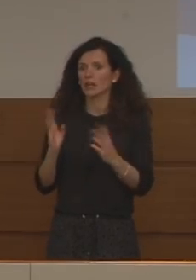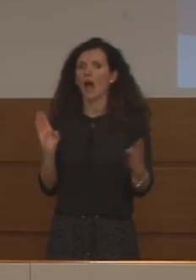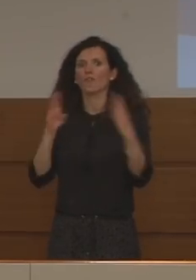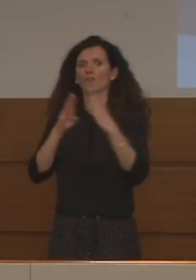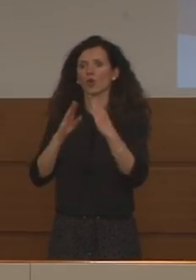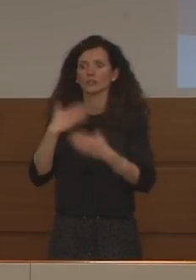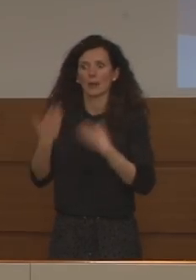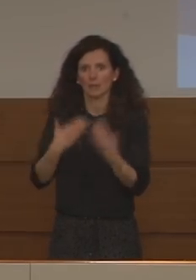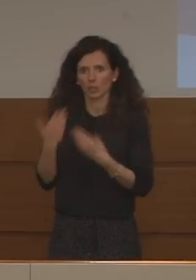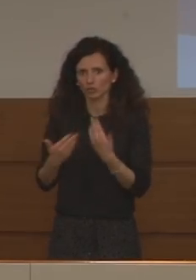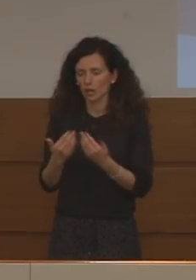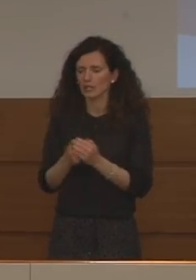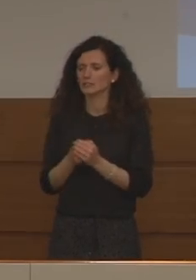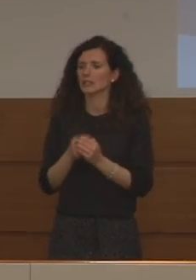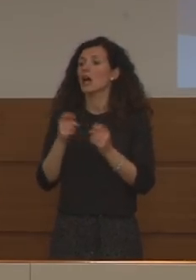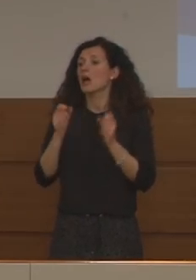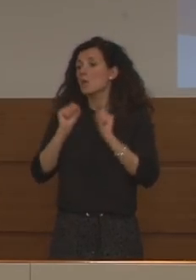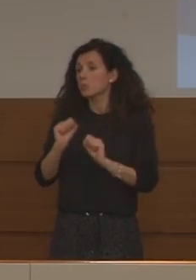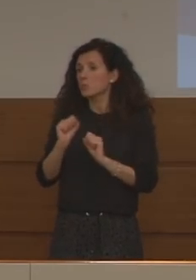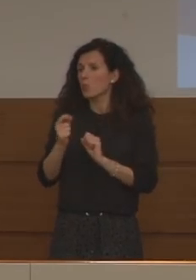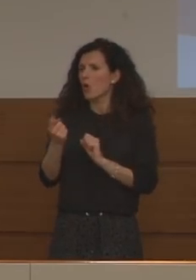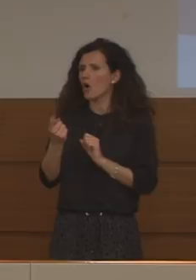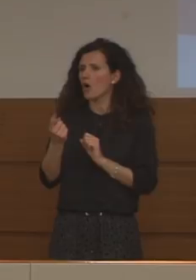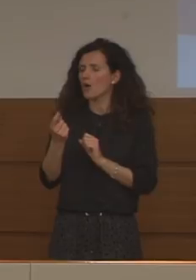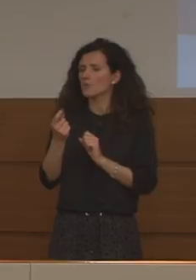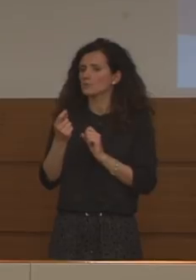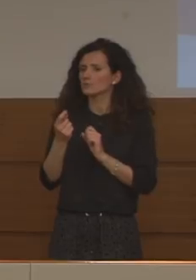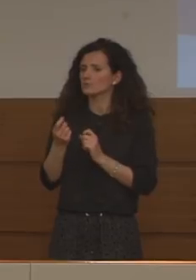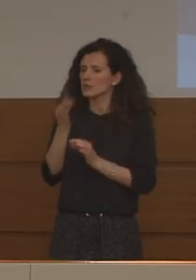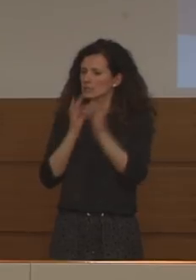possibile, qualcosa di più sulla call, perché quella è molto interessante e se